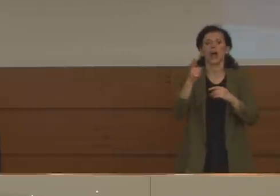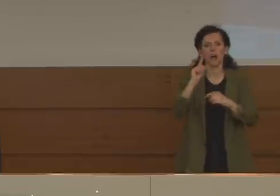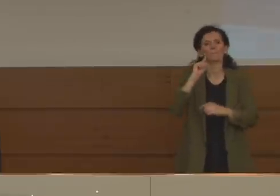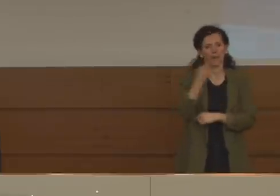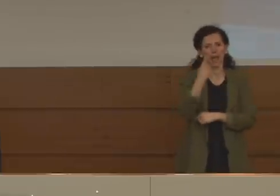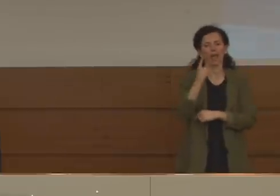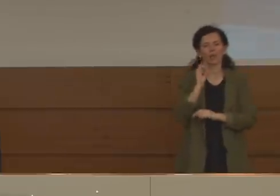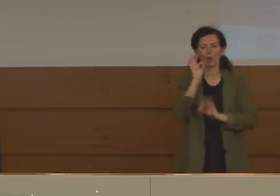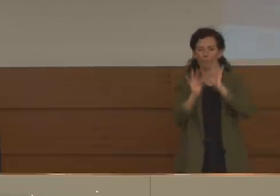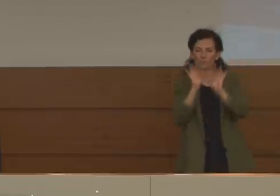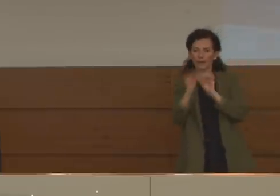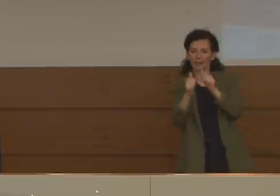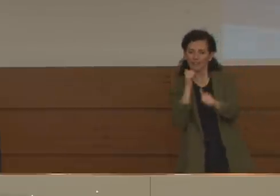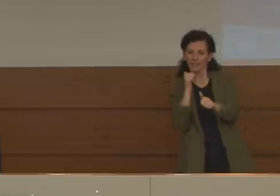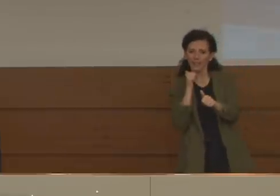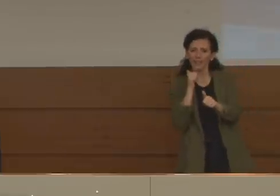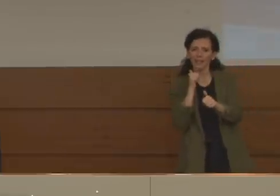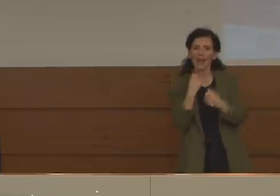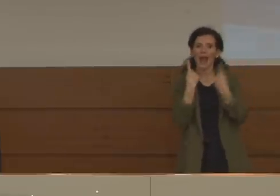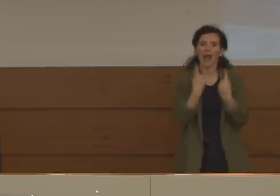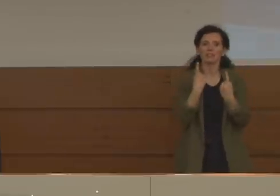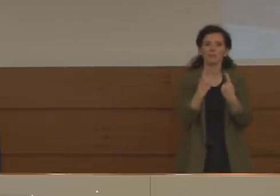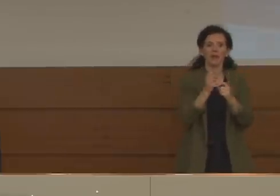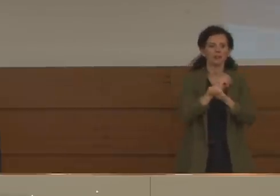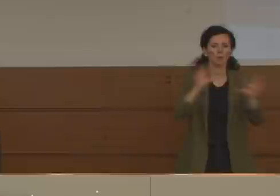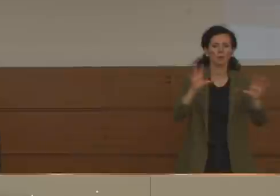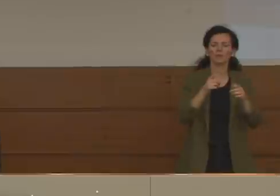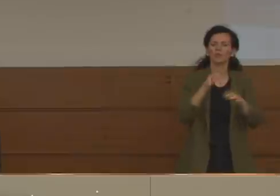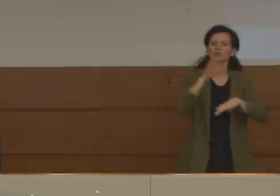questi malati sono ben seguiti, sono rafforzati e quindi in qualche modo